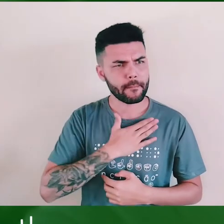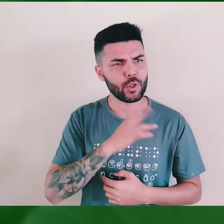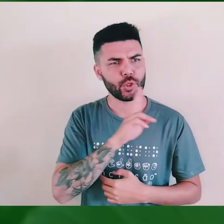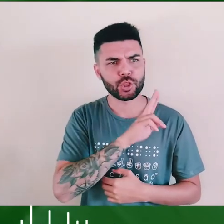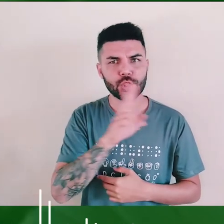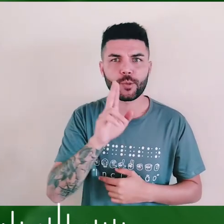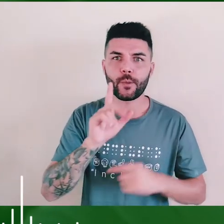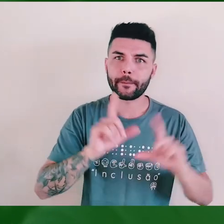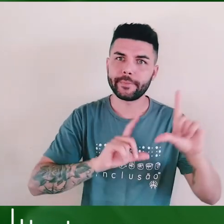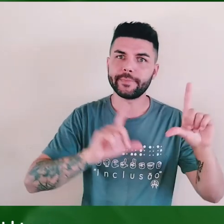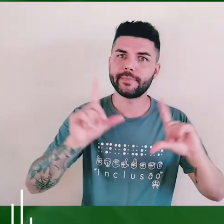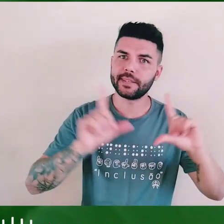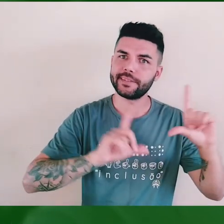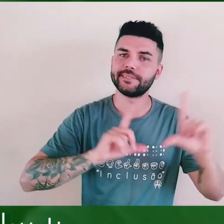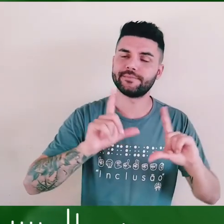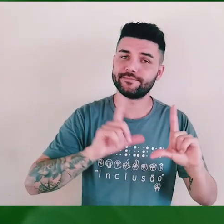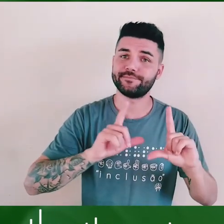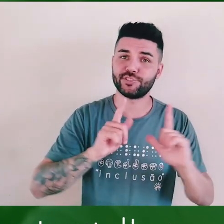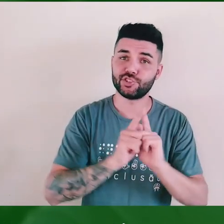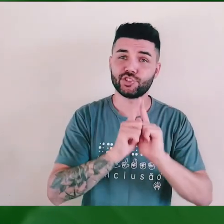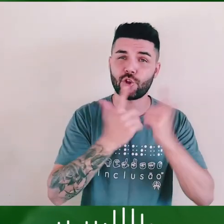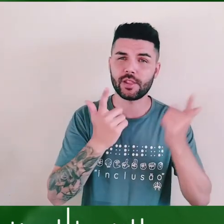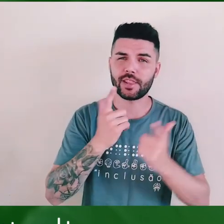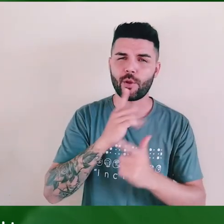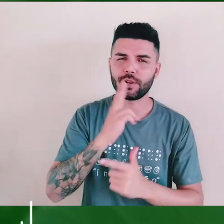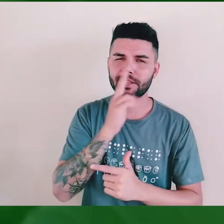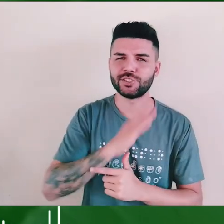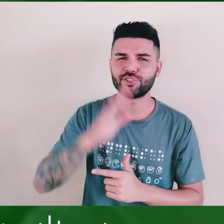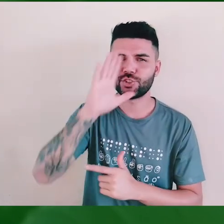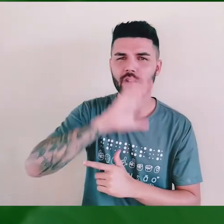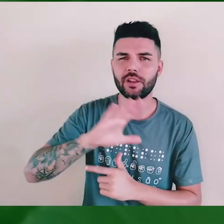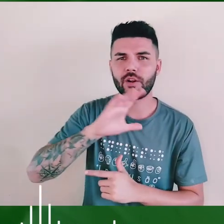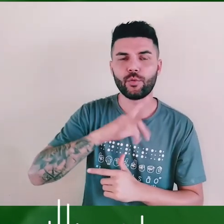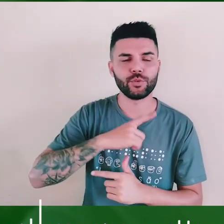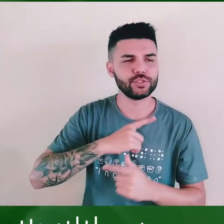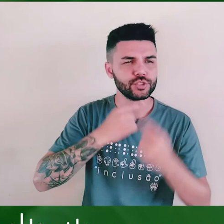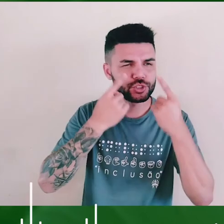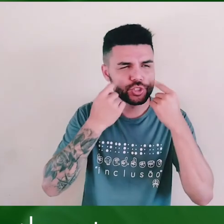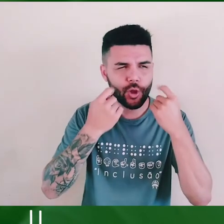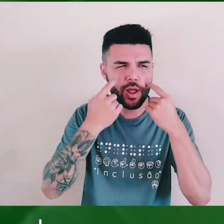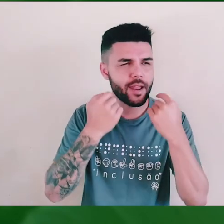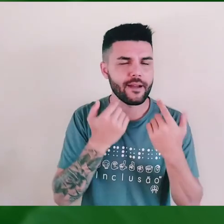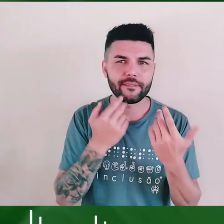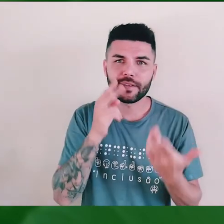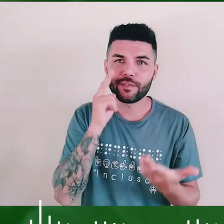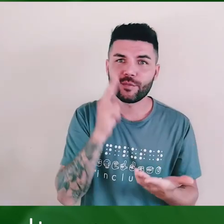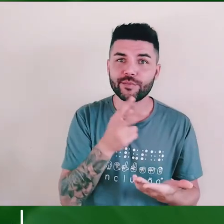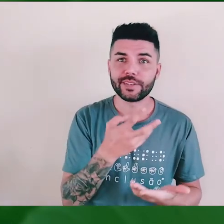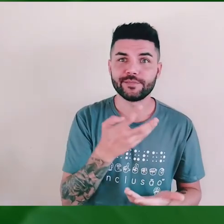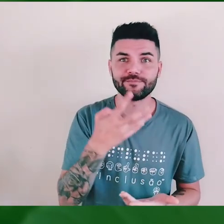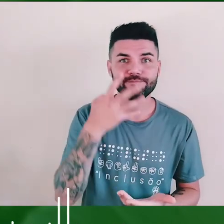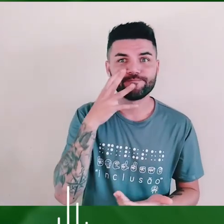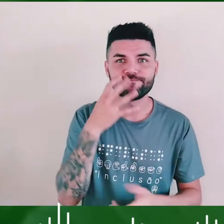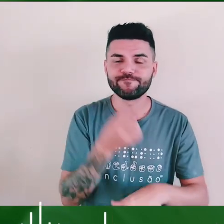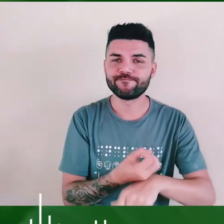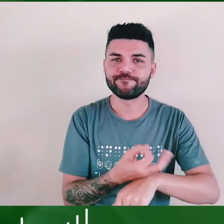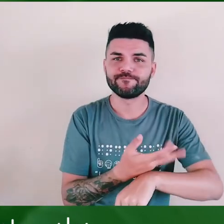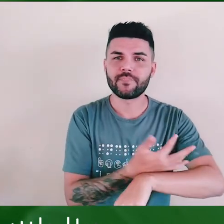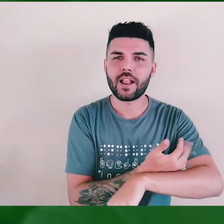dos jornalistas né. Eu lembro que sentei e comecei a chorar pensando meu Deus do céu! E olha como são as coisas, eu lembrei de uma professora minha, até coloquei na legenda